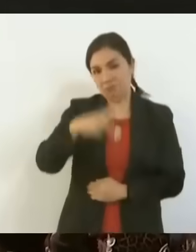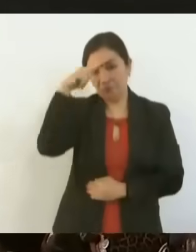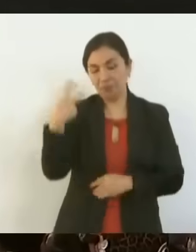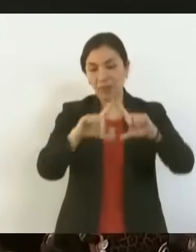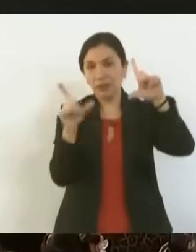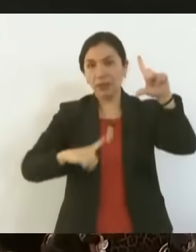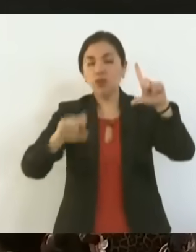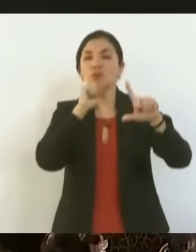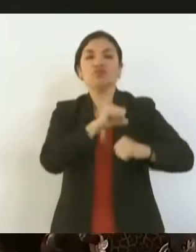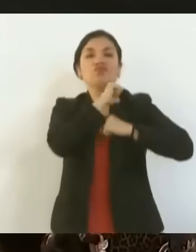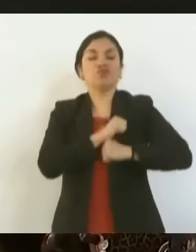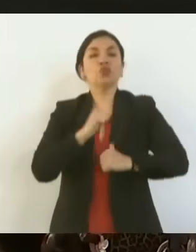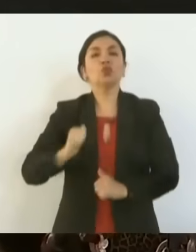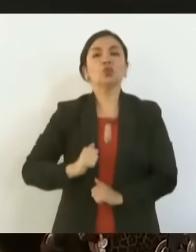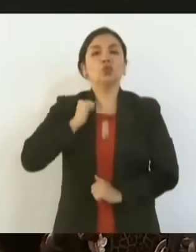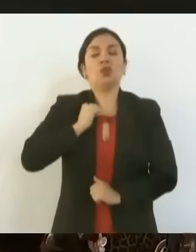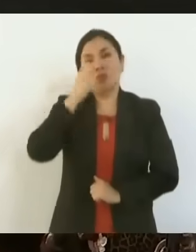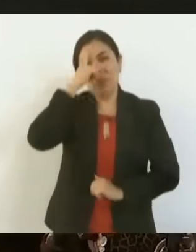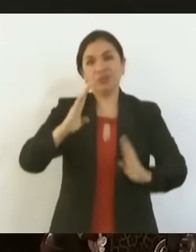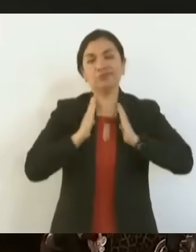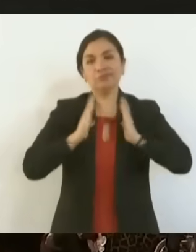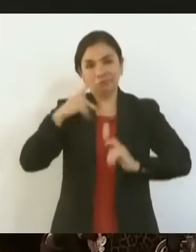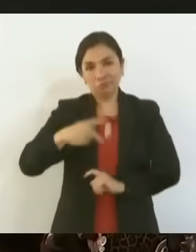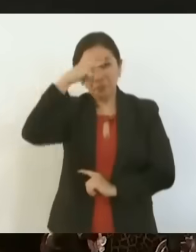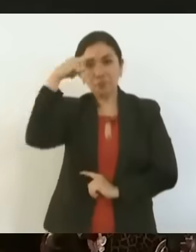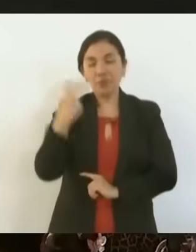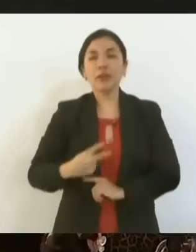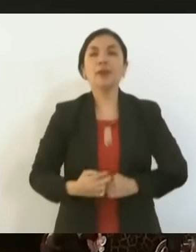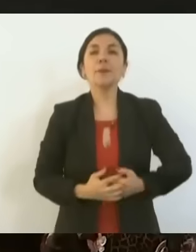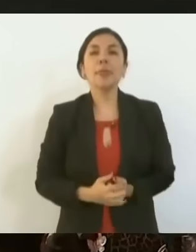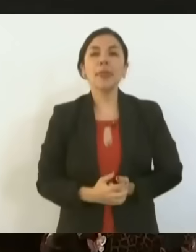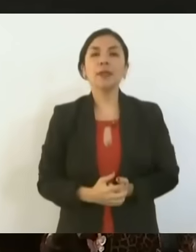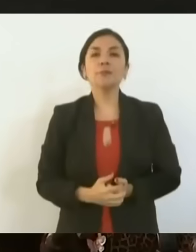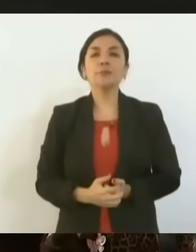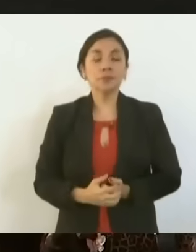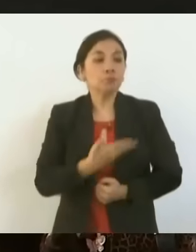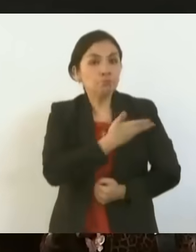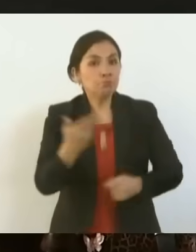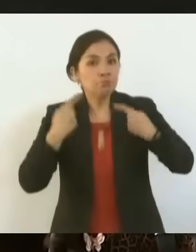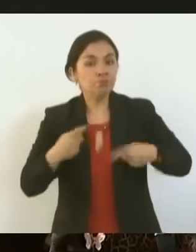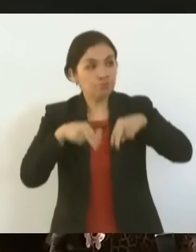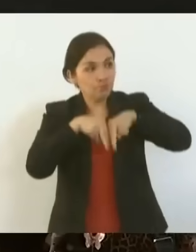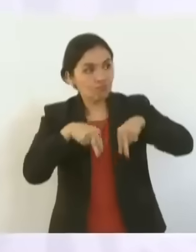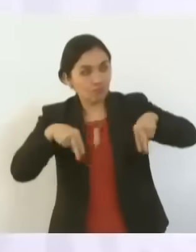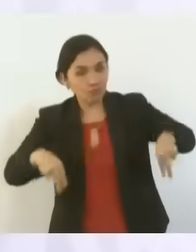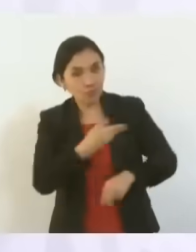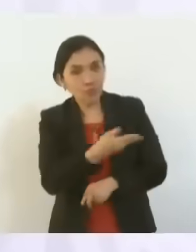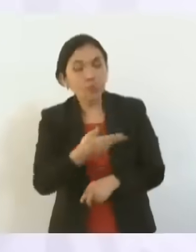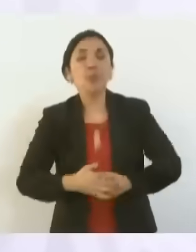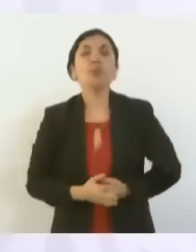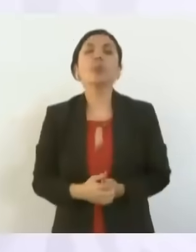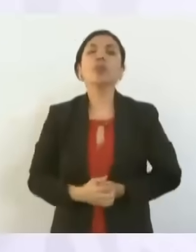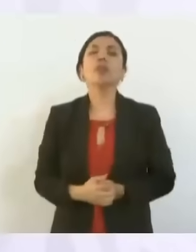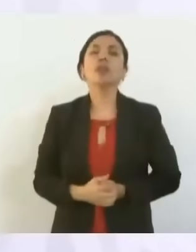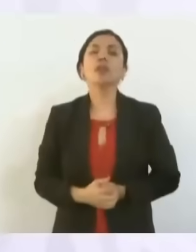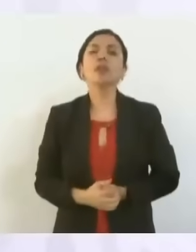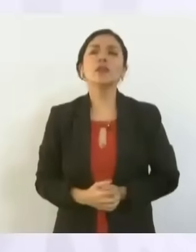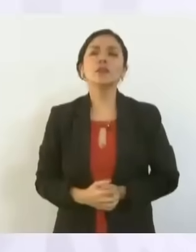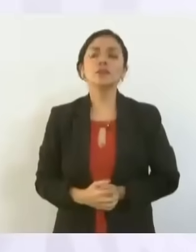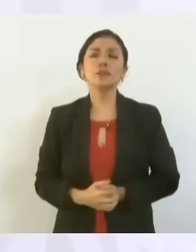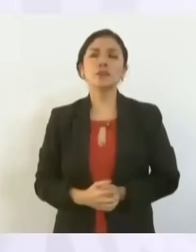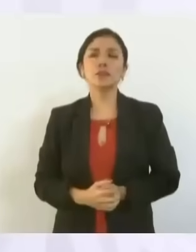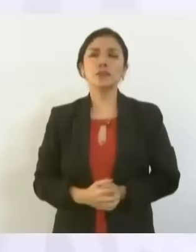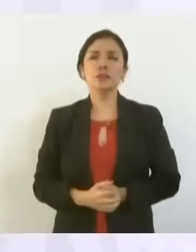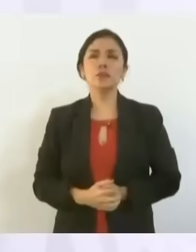comandanta suprema de las fuerzas armadas. integrantes del presidium,